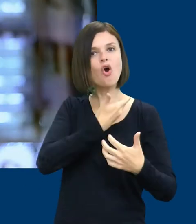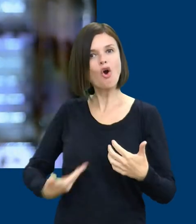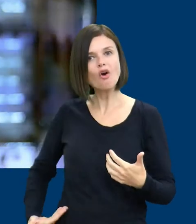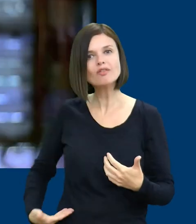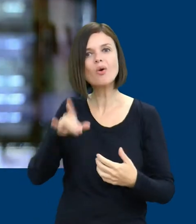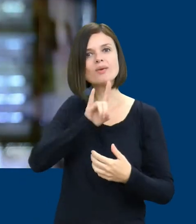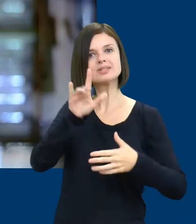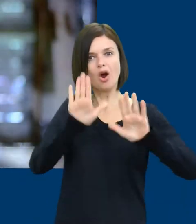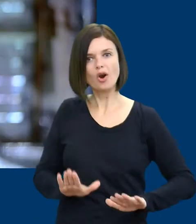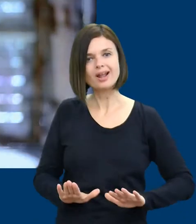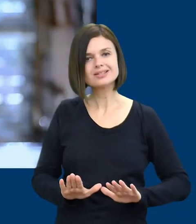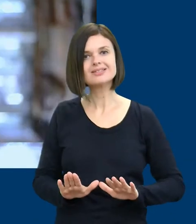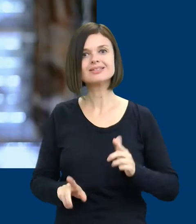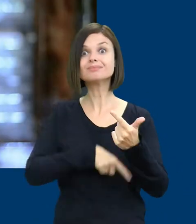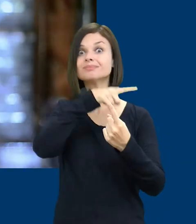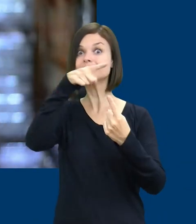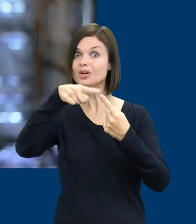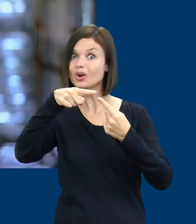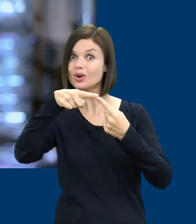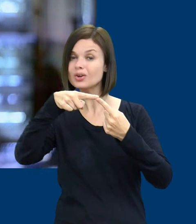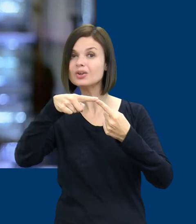de la universidad. Los que tiene que ver con los métodos de